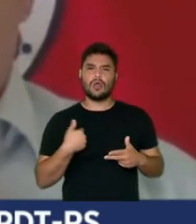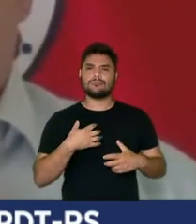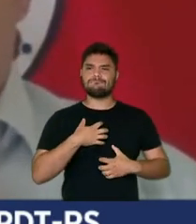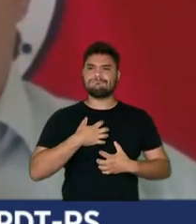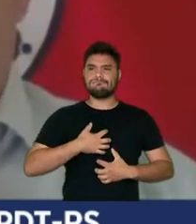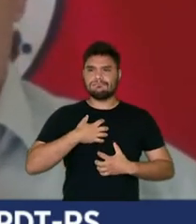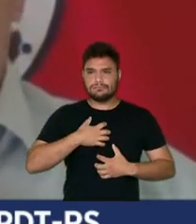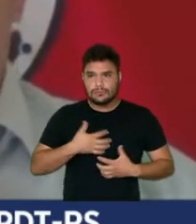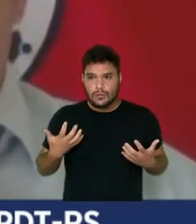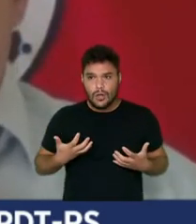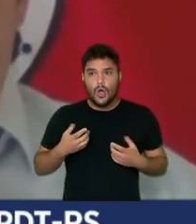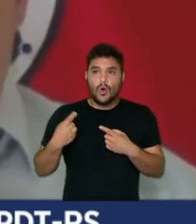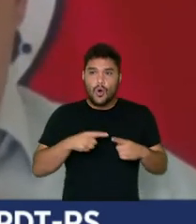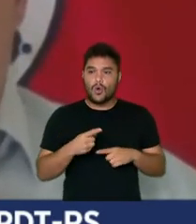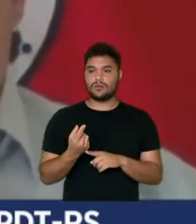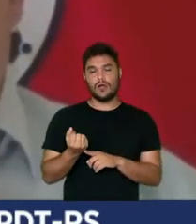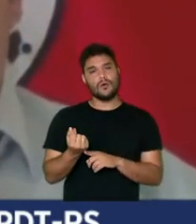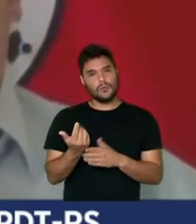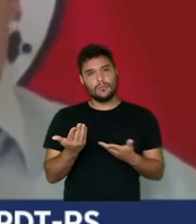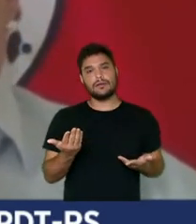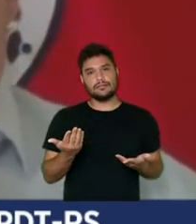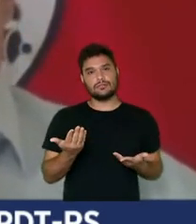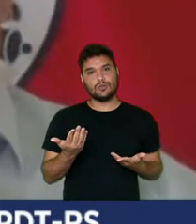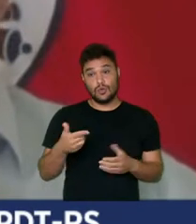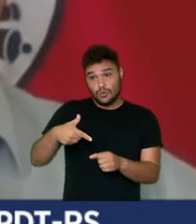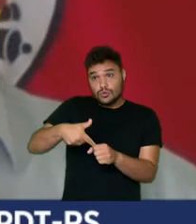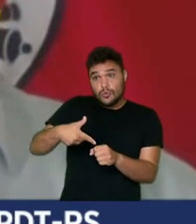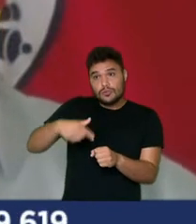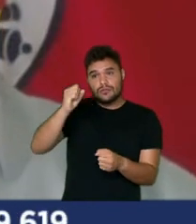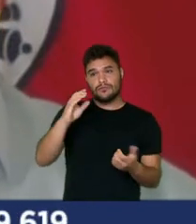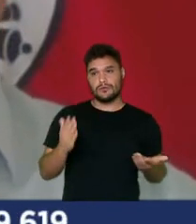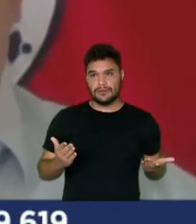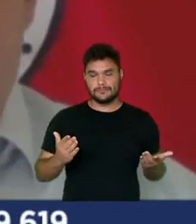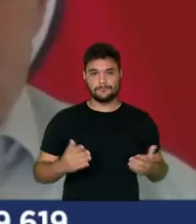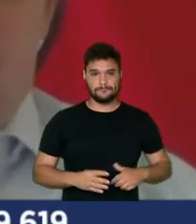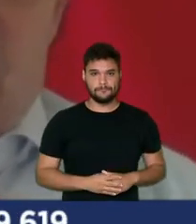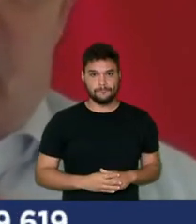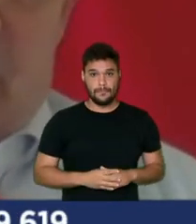CONTA. POR ISSO, PRESIDENTE, A NOSSA INDIGNAÇÃO CONTRA O PREÇO DOS COMBUSTÍVEIS NO BRASIL. PARA FINALIZAR, EU